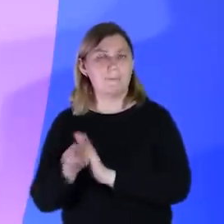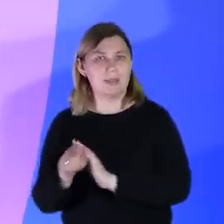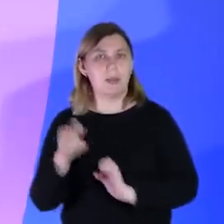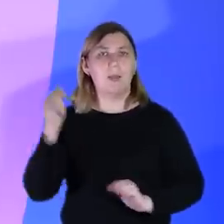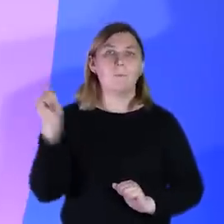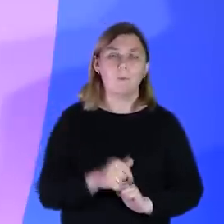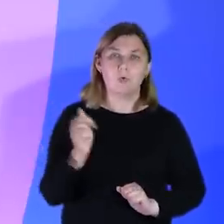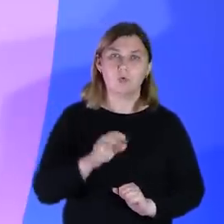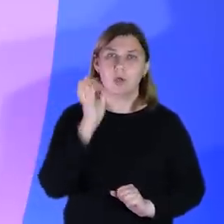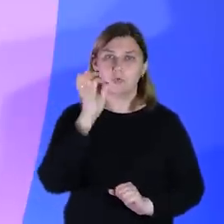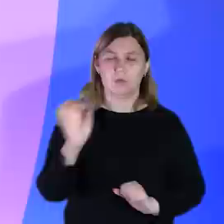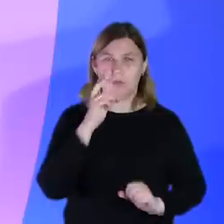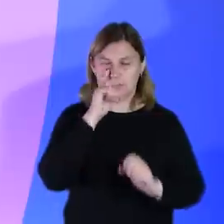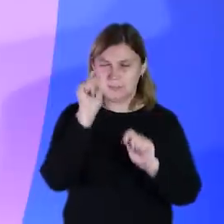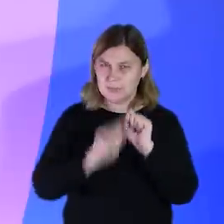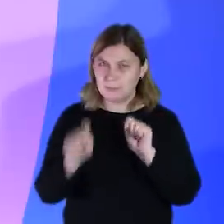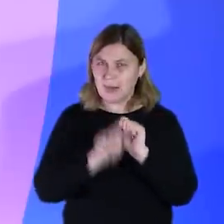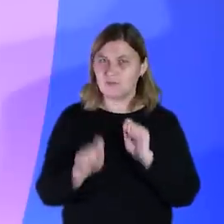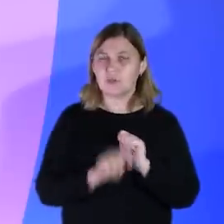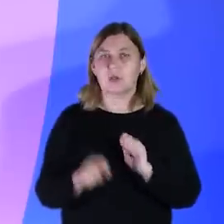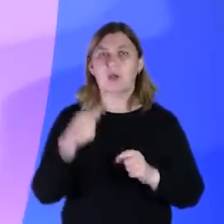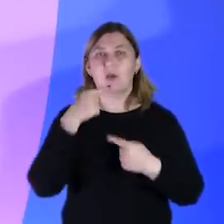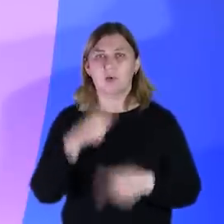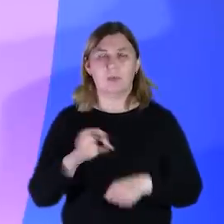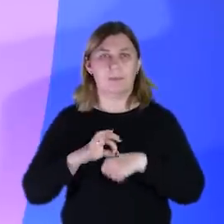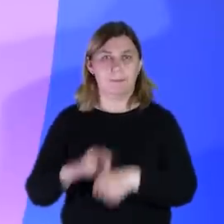musieli być dobrze zweryfikowani, być odpowiednio prowadzeni.